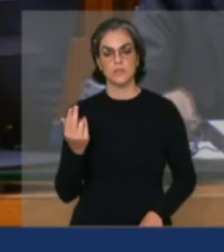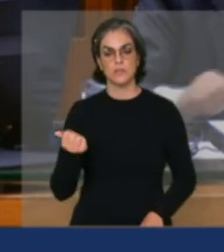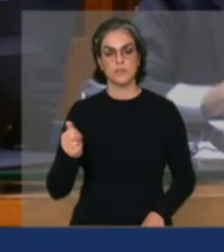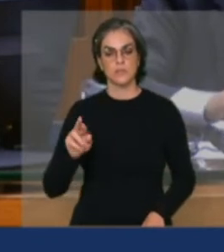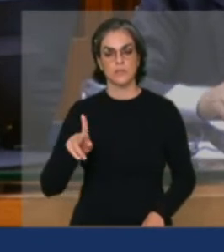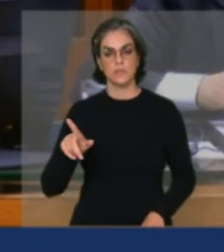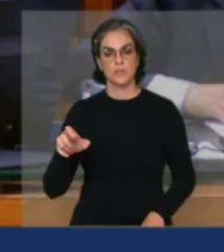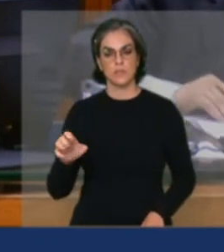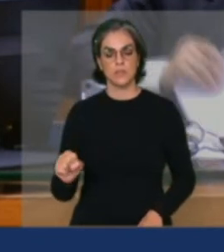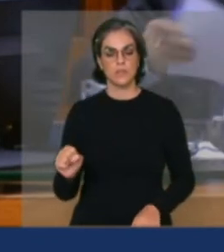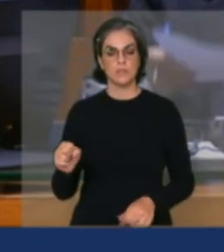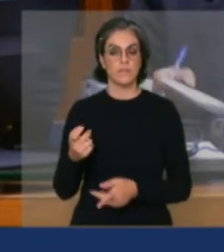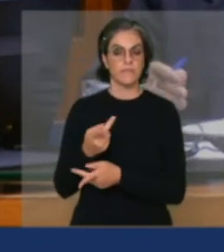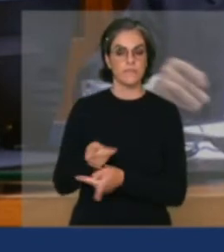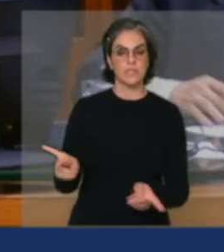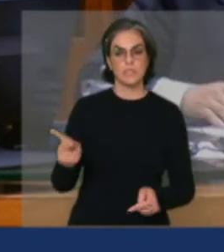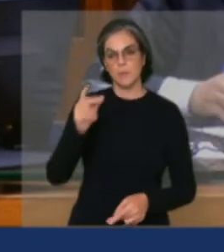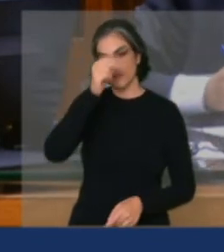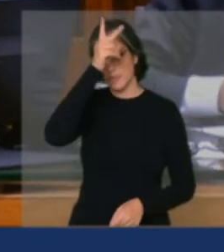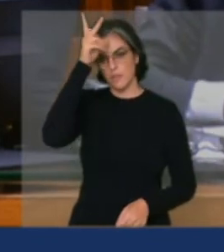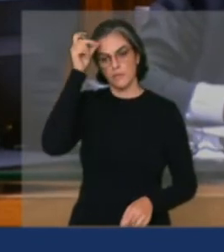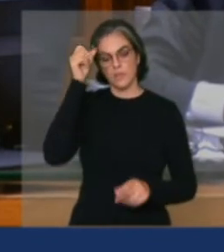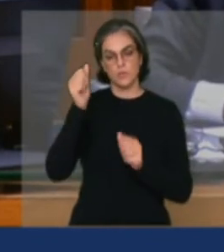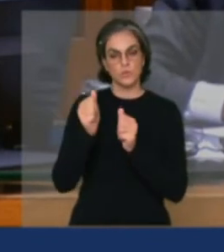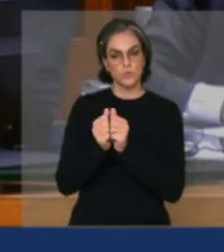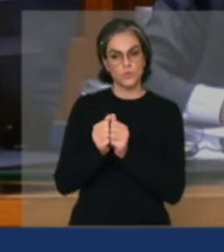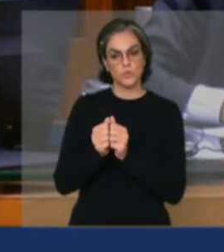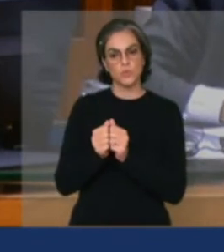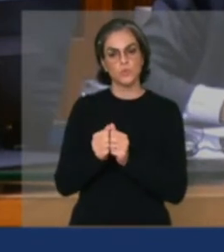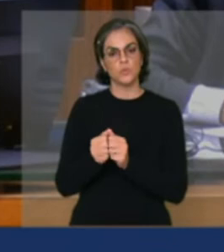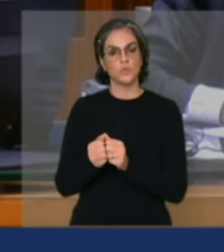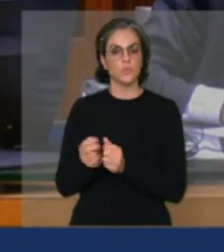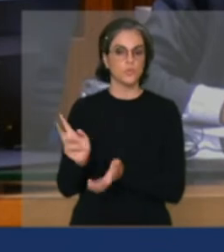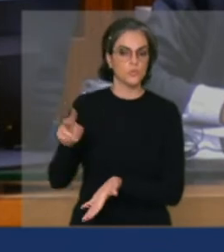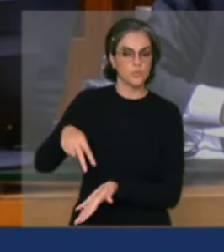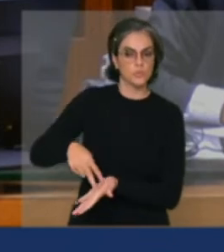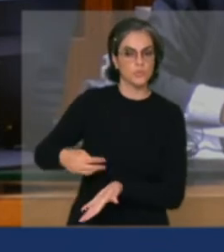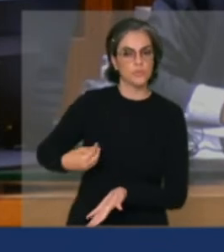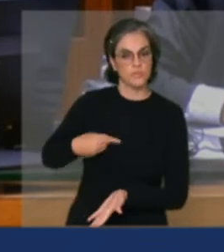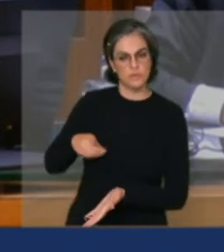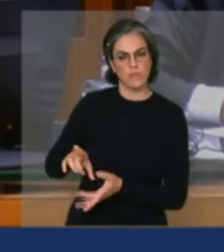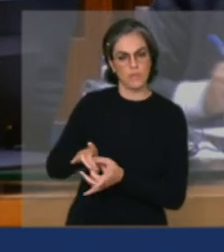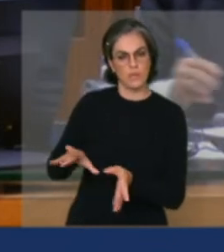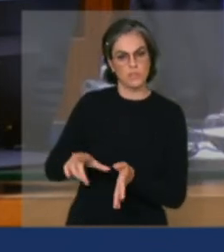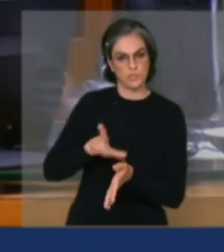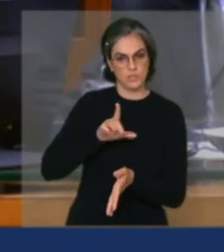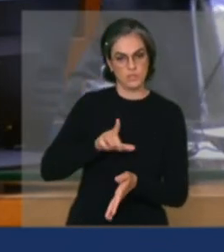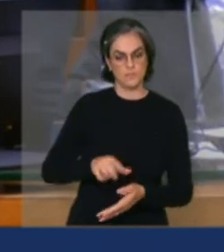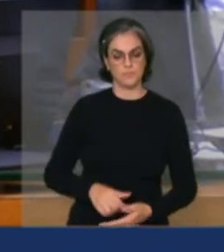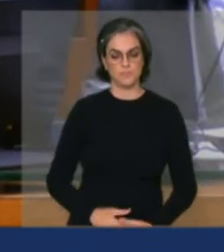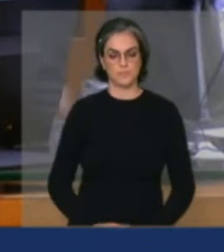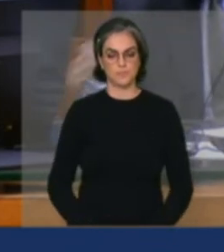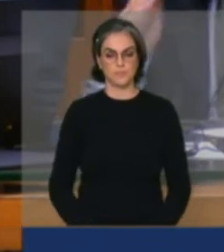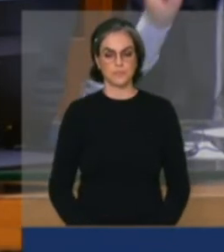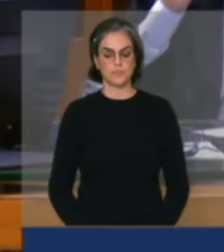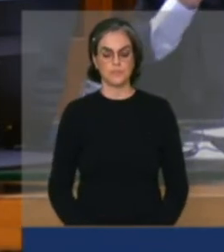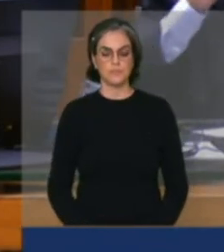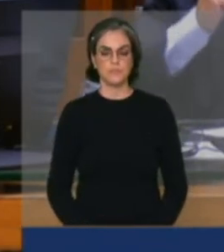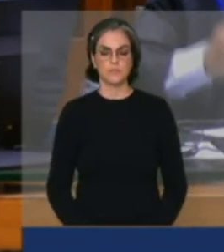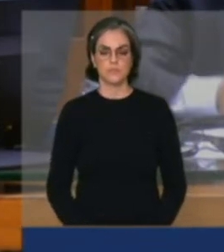PREFEITO, VAI FAZER REGISTRO DE SEU PRONUNCIAMENTO DA TRIBUNA AQUI DA CASA. MOMENTINHO, DEPUTADO. DESCULPA.